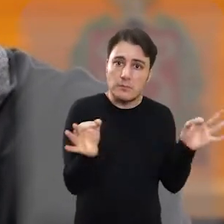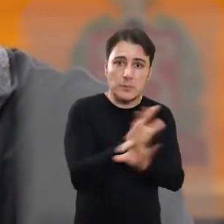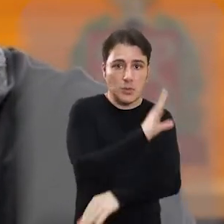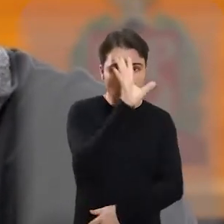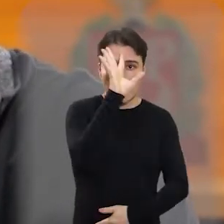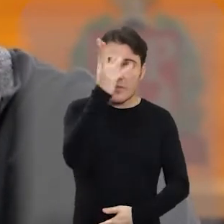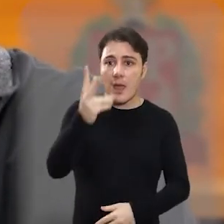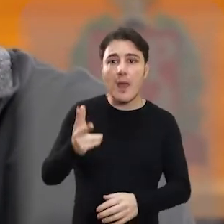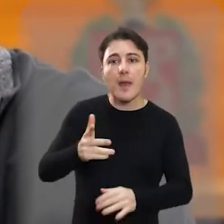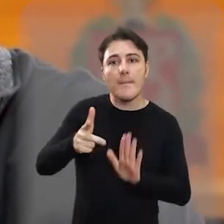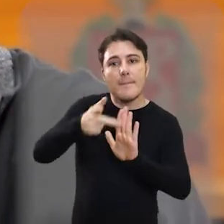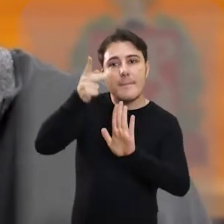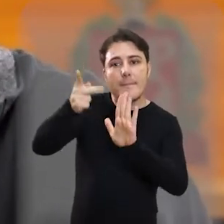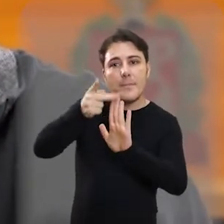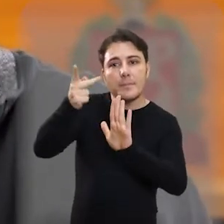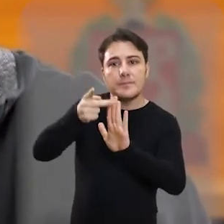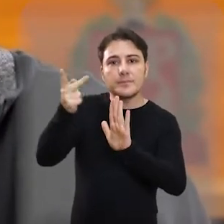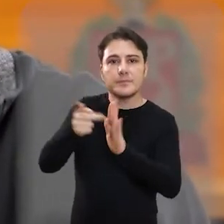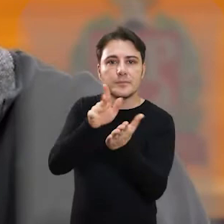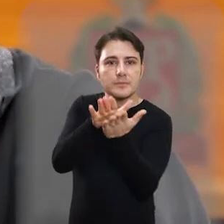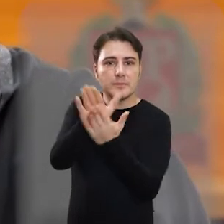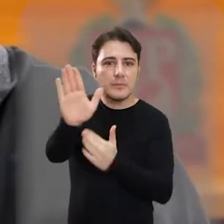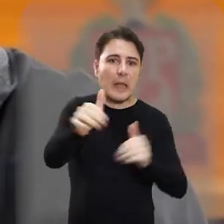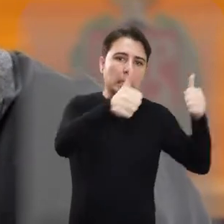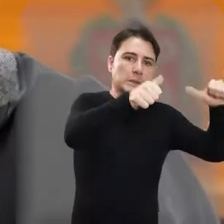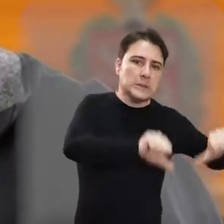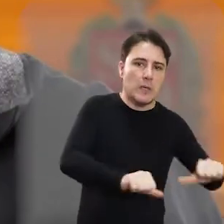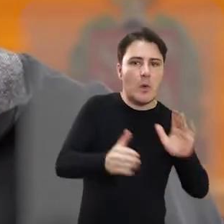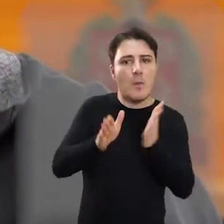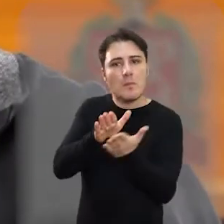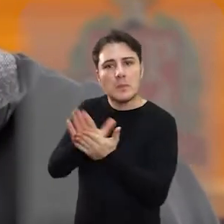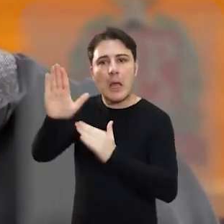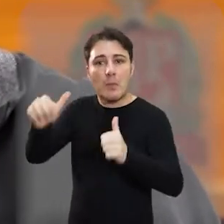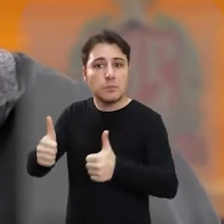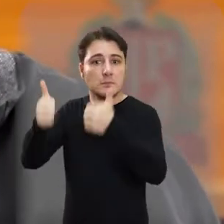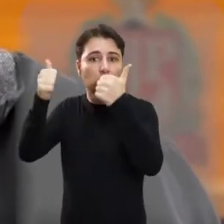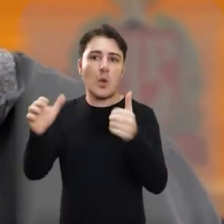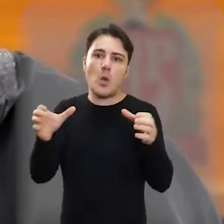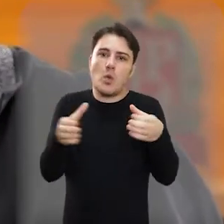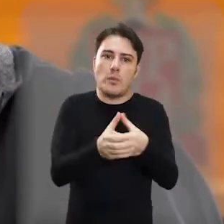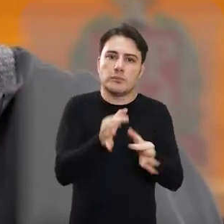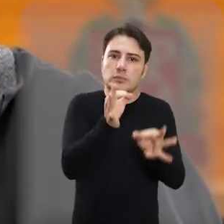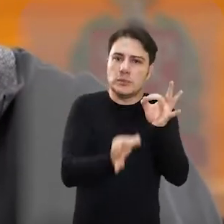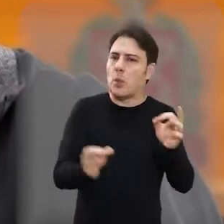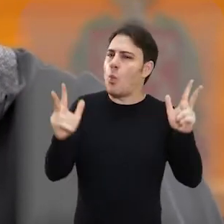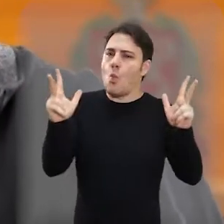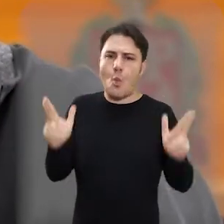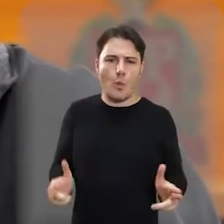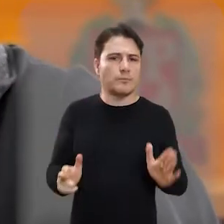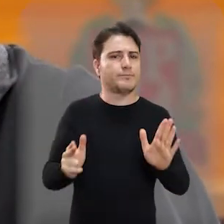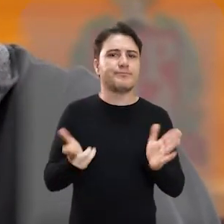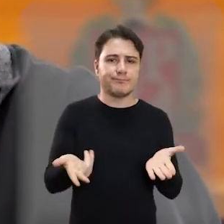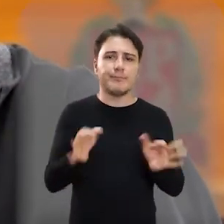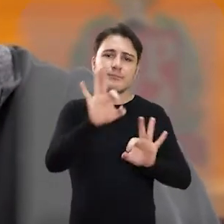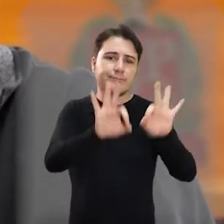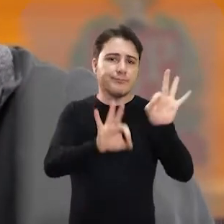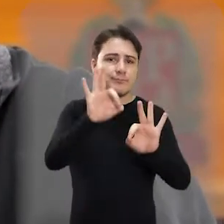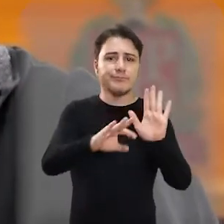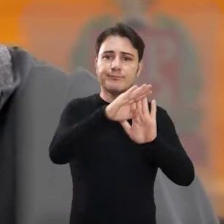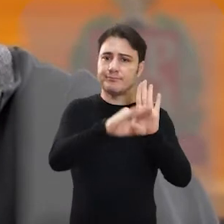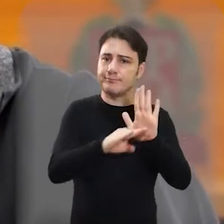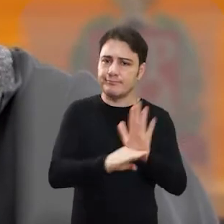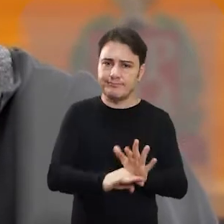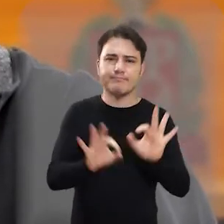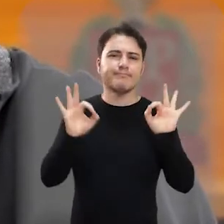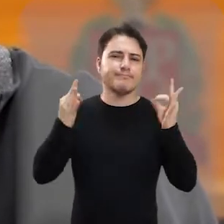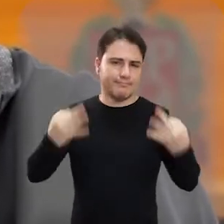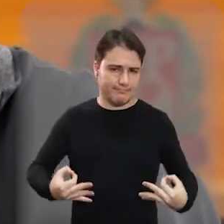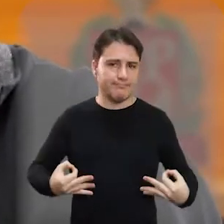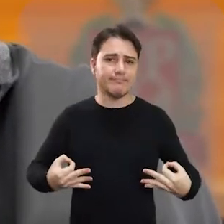e dá o parecer positivo ou negativo. Justiça, também, a parte constitucional do projeto,